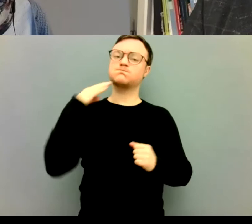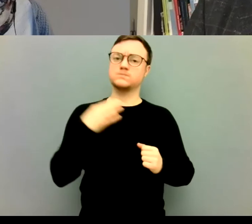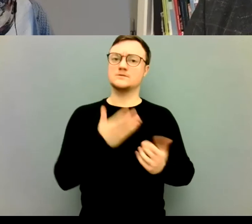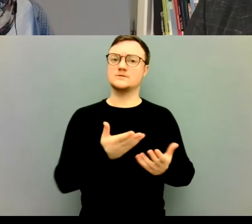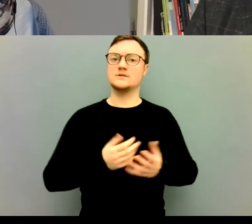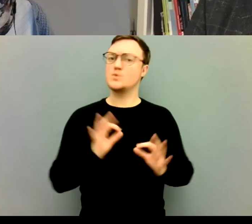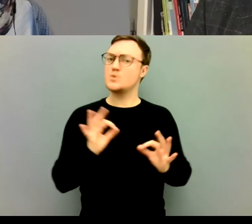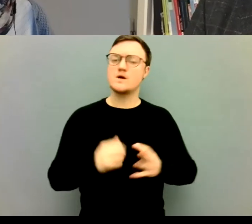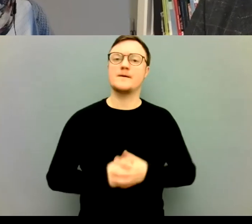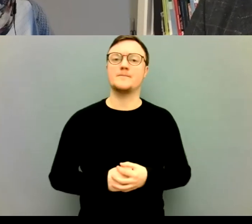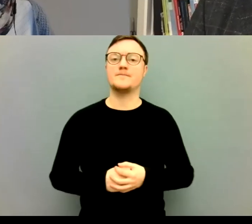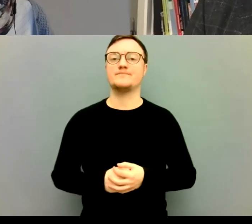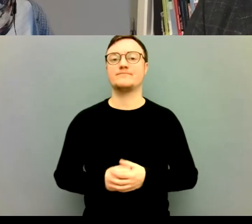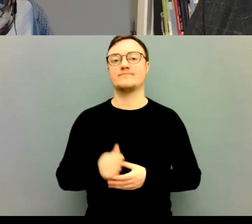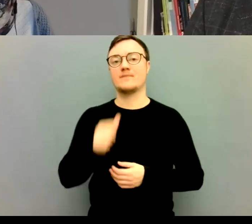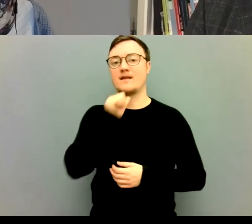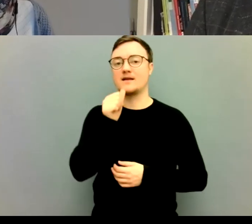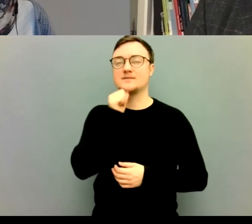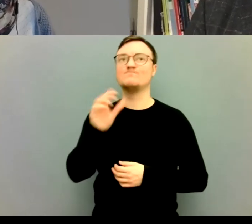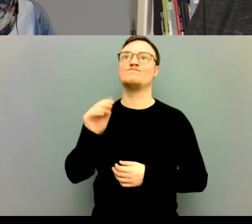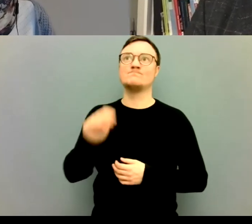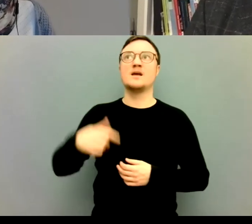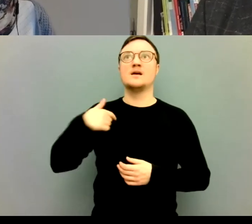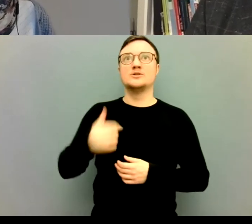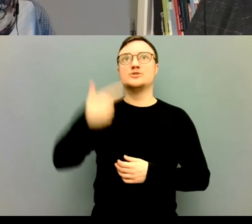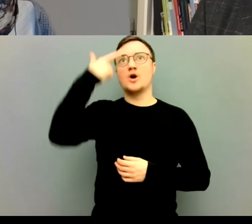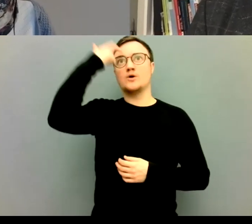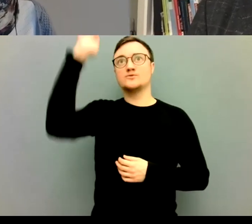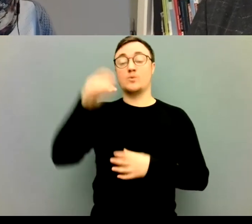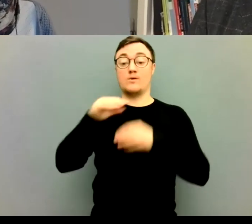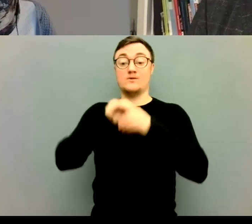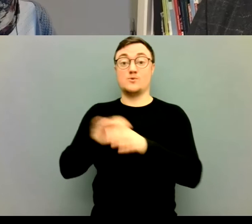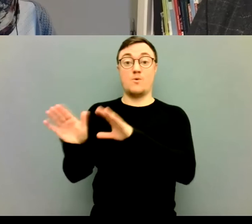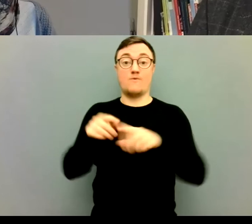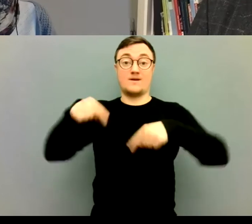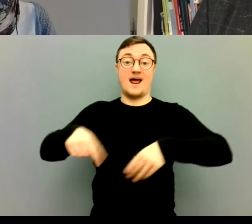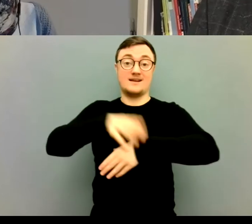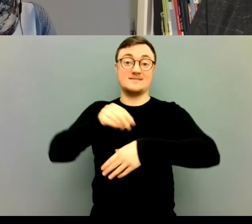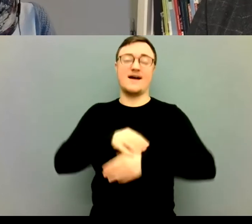Jag tror aldrig vi kommer kunna organisera sjukvården i Sverige så-